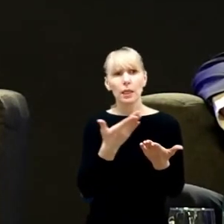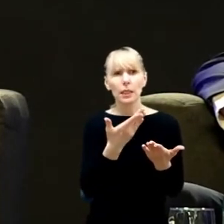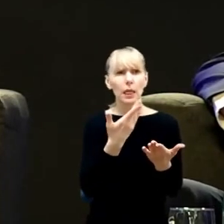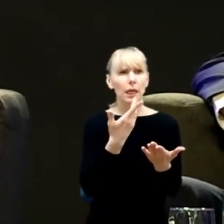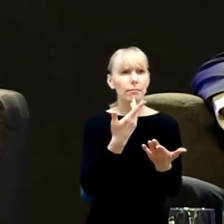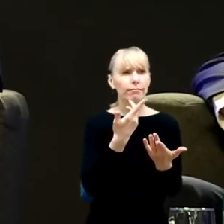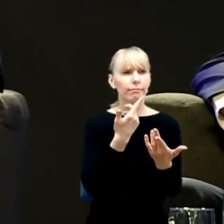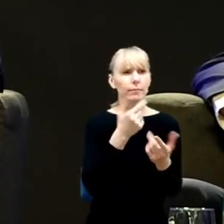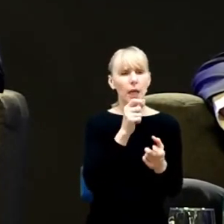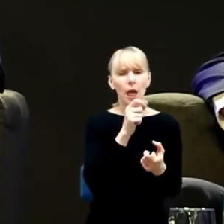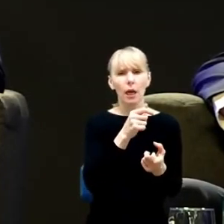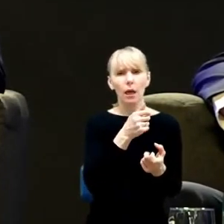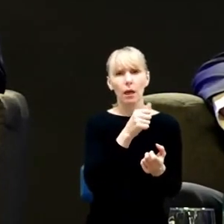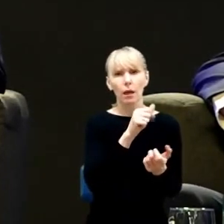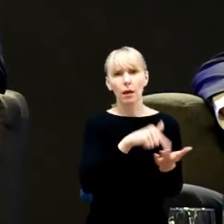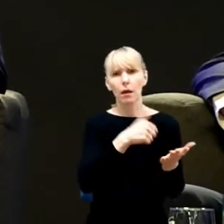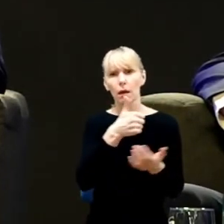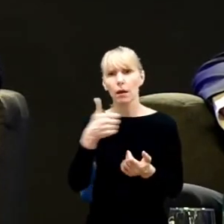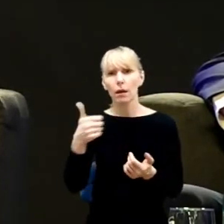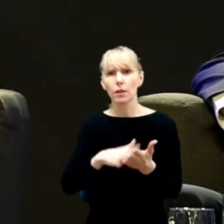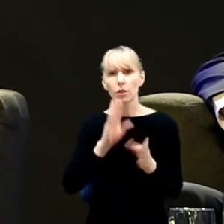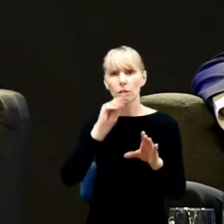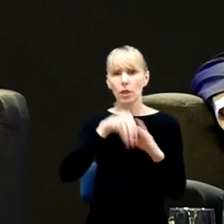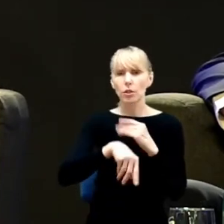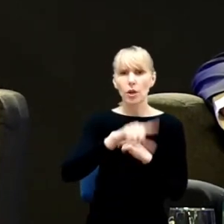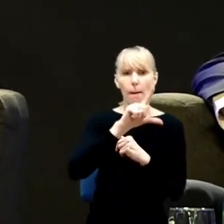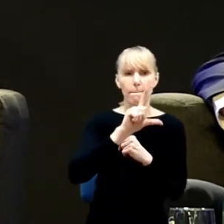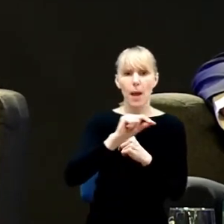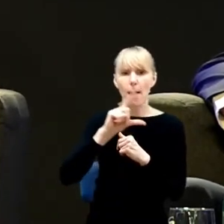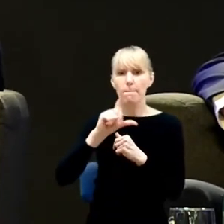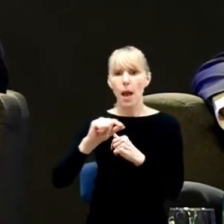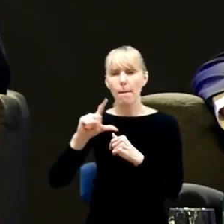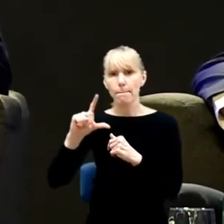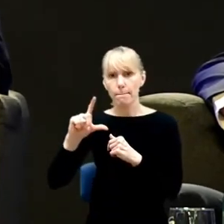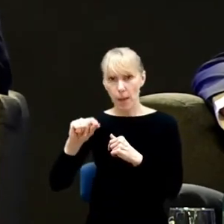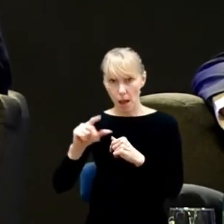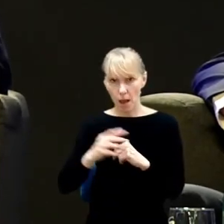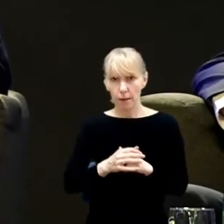na przykład w formule PPP, to większość sięga do Funduszu Dopłat.